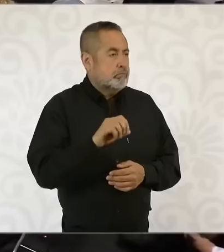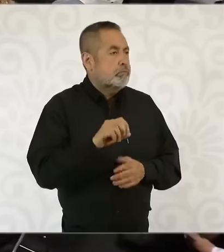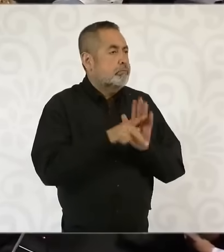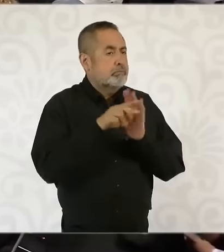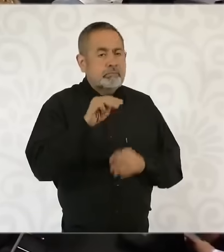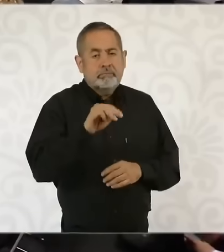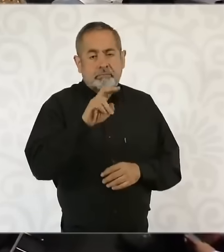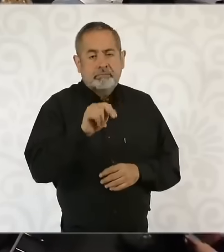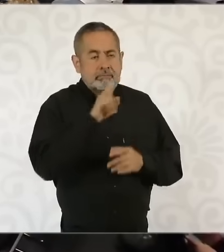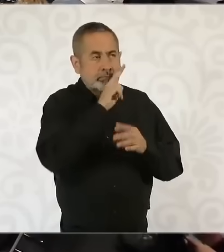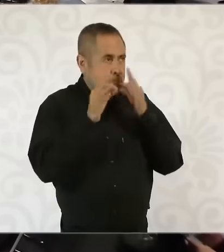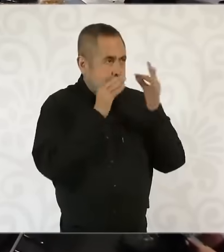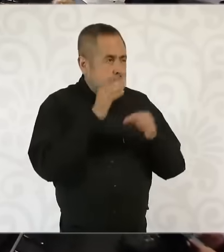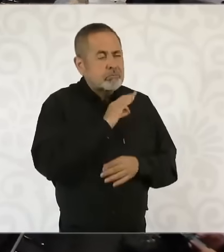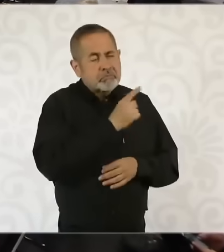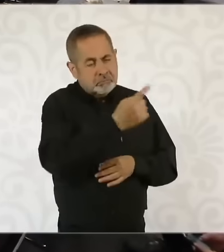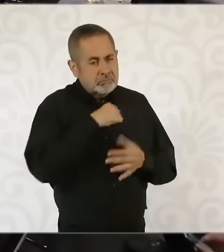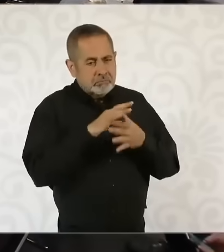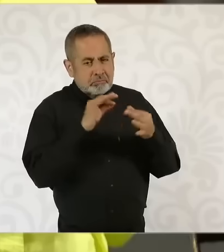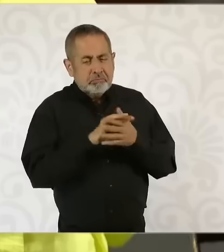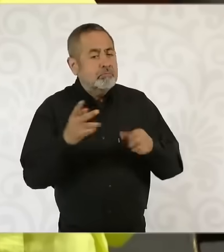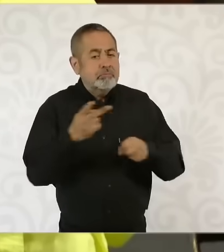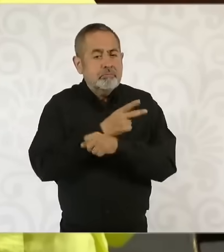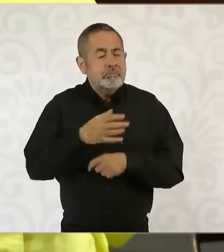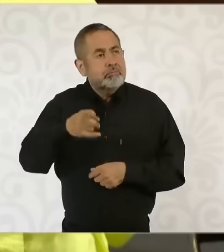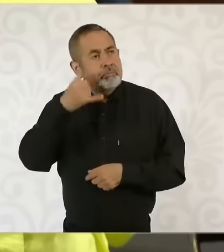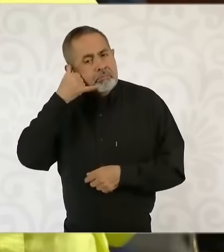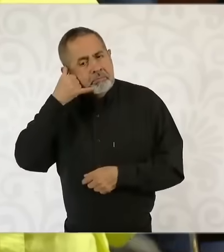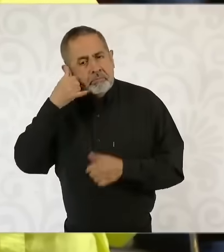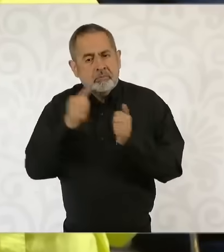si nos puede dar detalles sobre la llamada que sostuvo ayer con el presidente Lula da Silva,